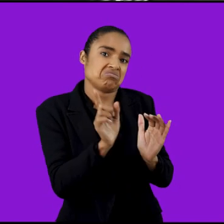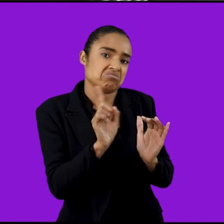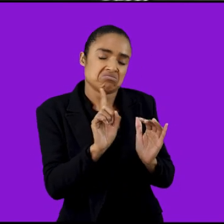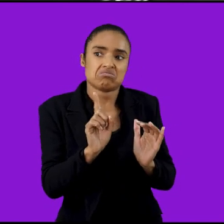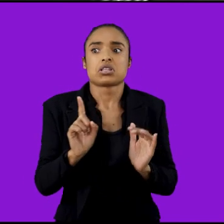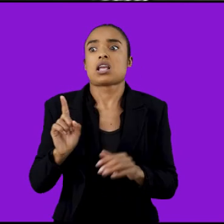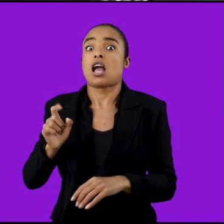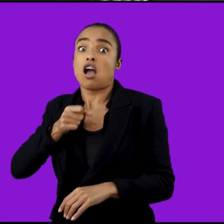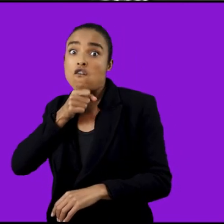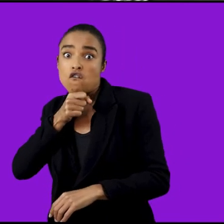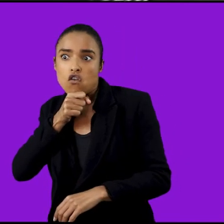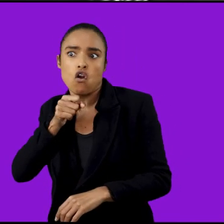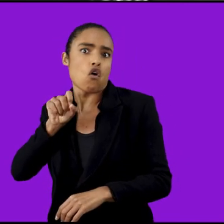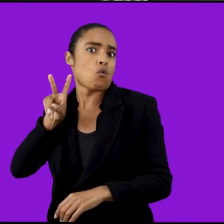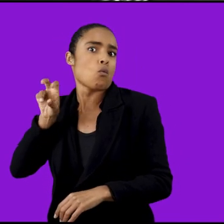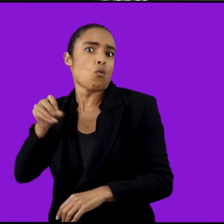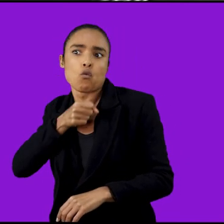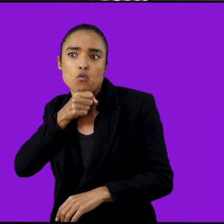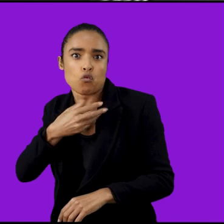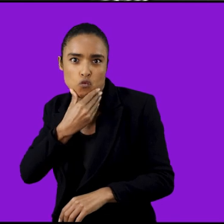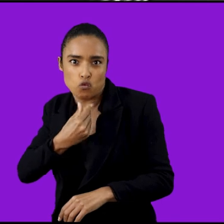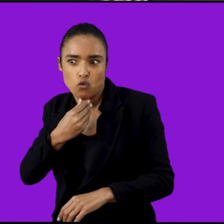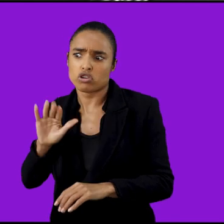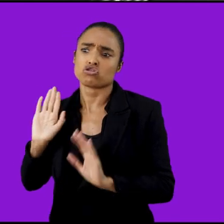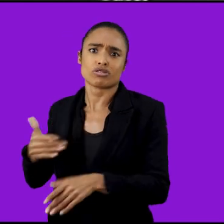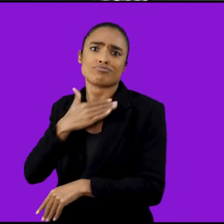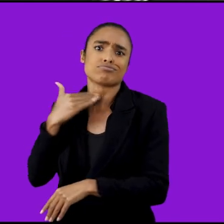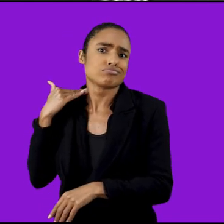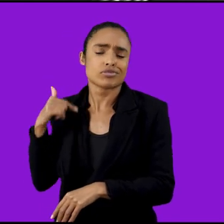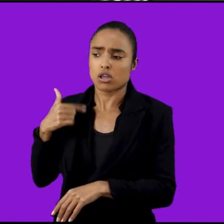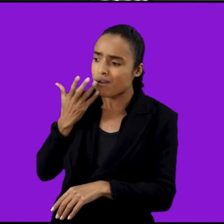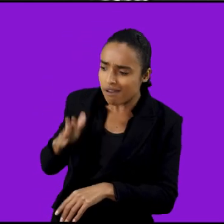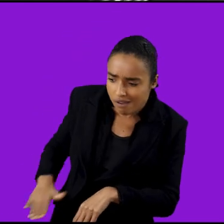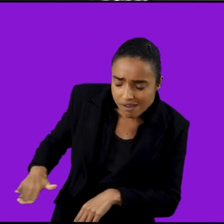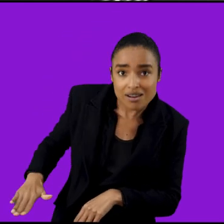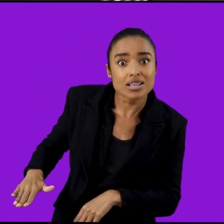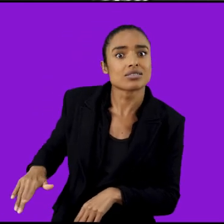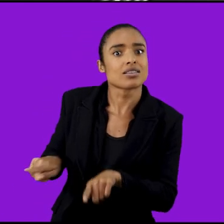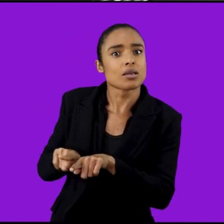dela morreu cedo. Minha bisavó também, então eram só mulheres. E mulheres que trabalharam